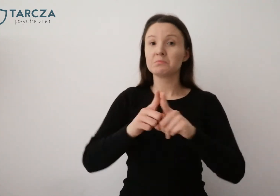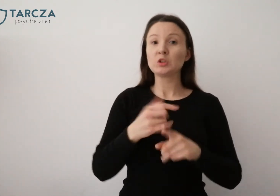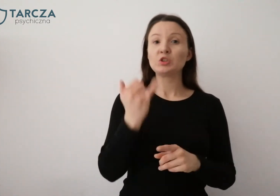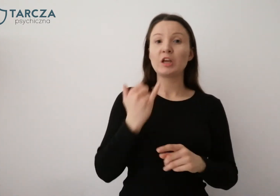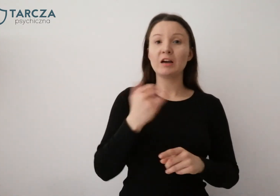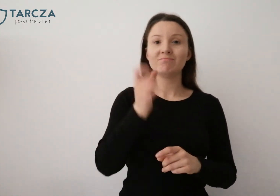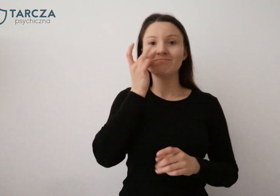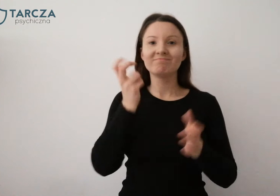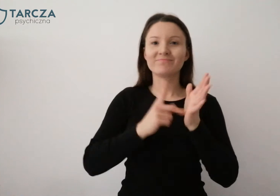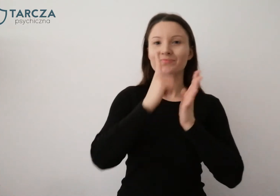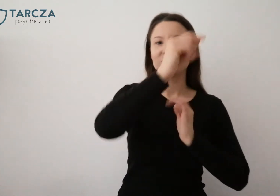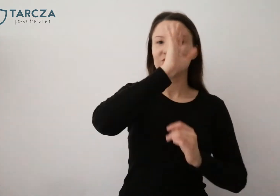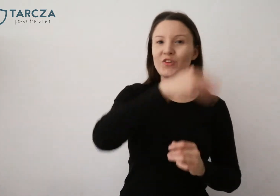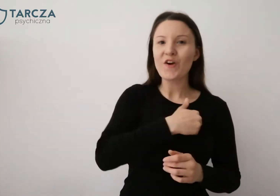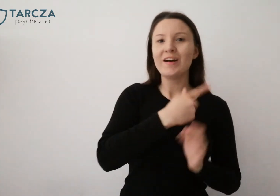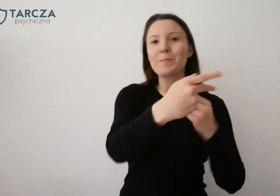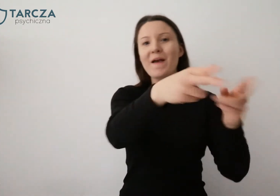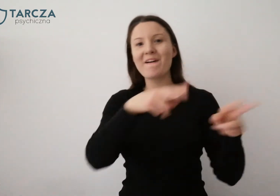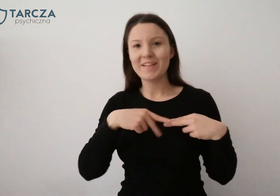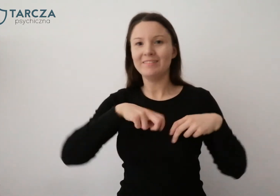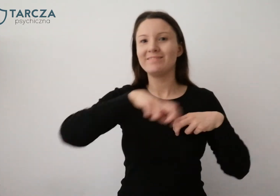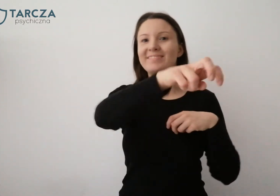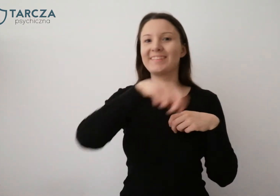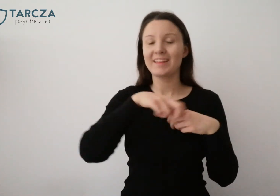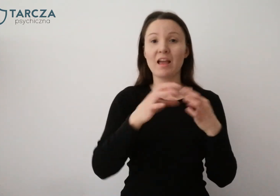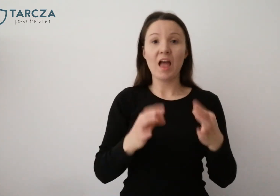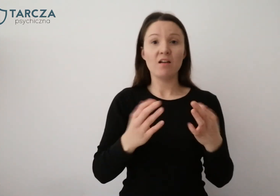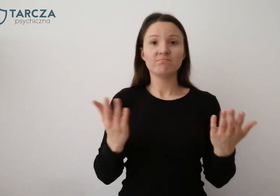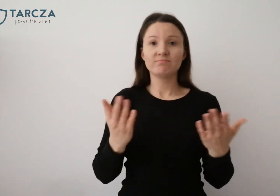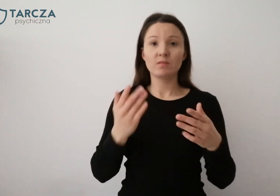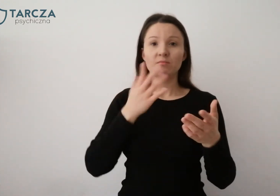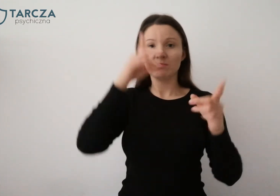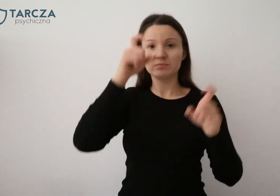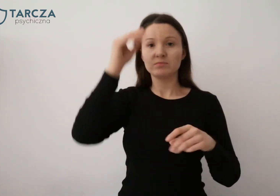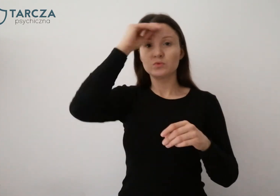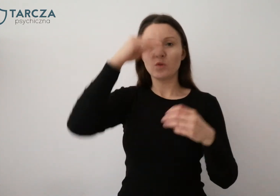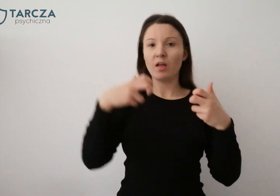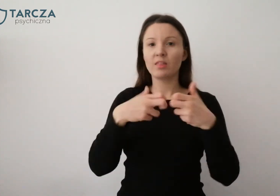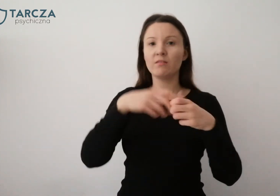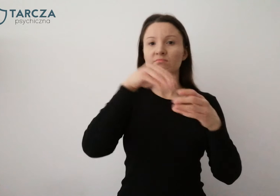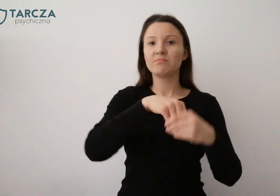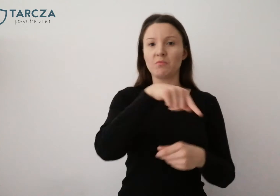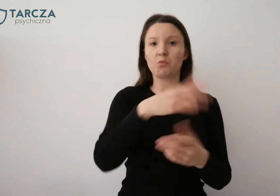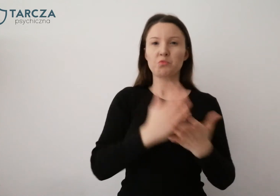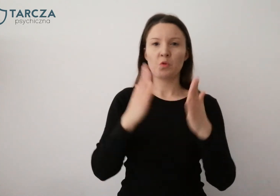Dzieci też chodziły normalnie do szkoły, a teraz nie, uczą się zdalnie w domu.